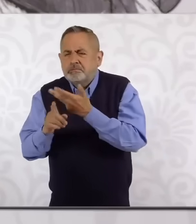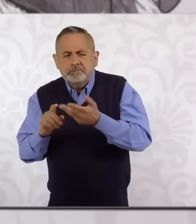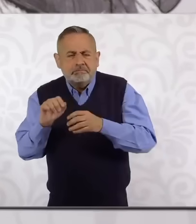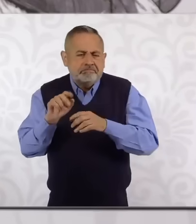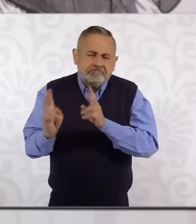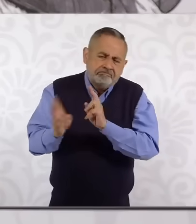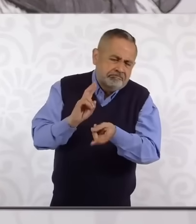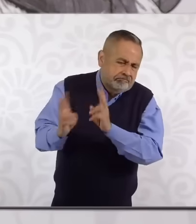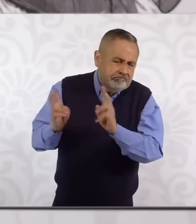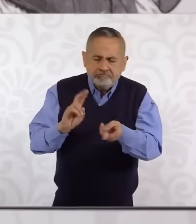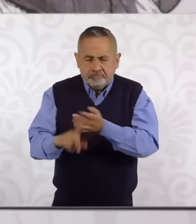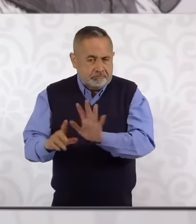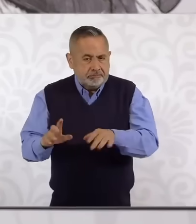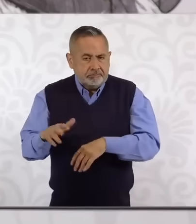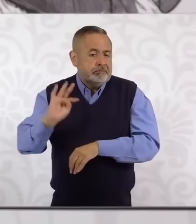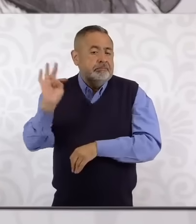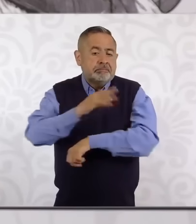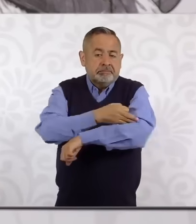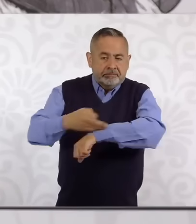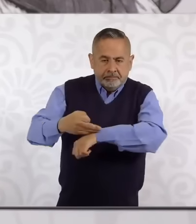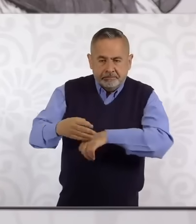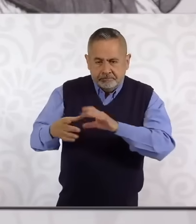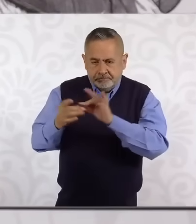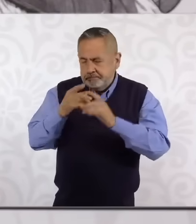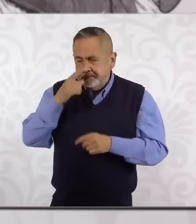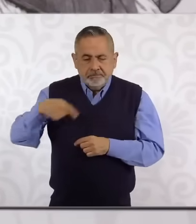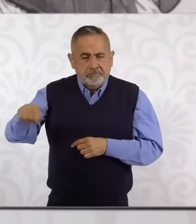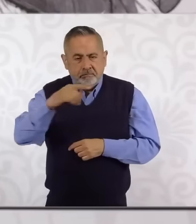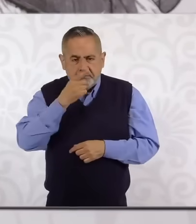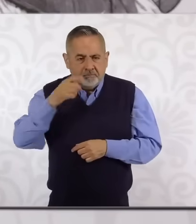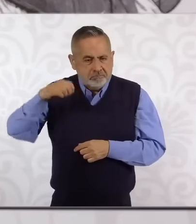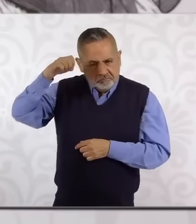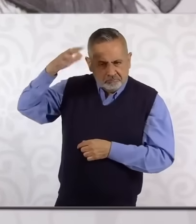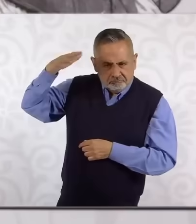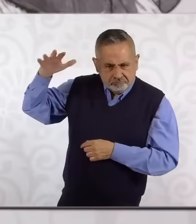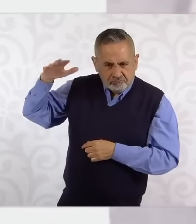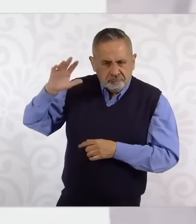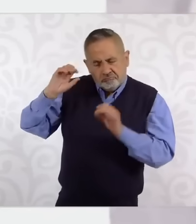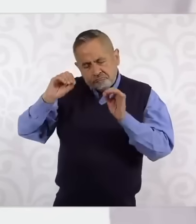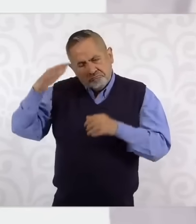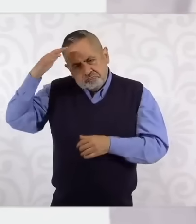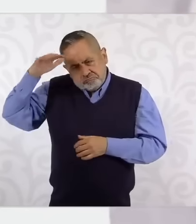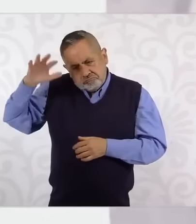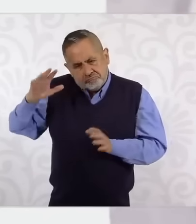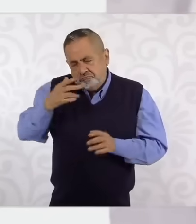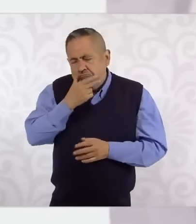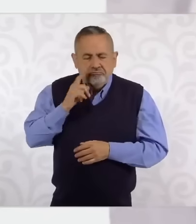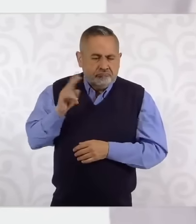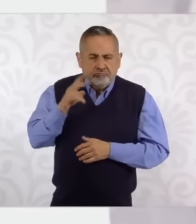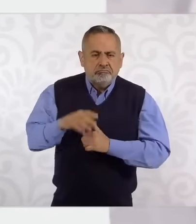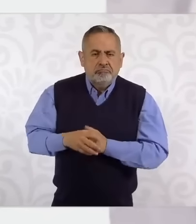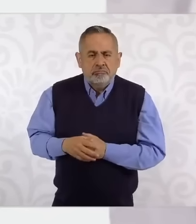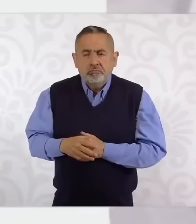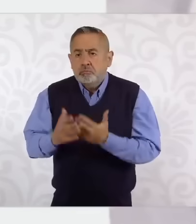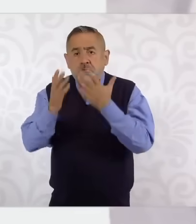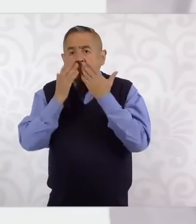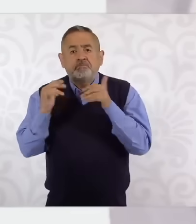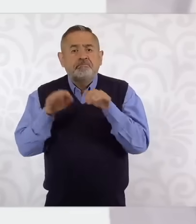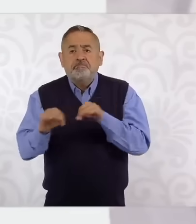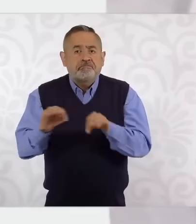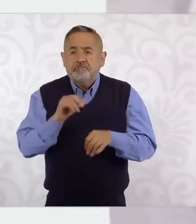Puede ser que la familia, ninguna de los adultos, o puede ser un adulto o una adulta no tiene empleo